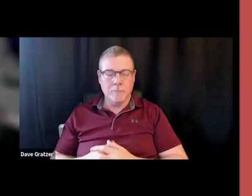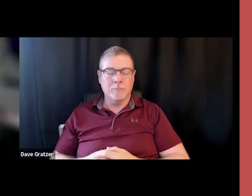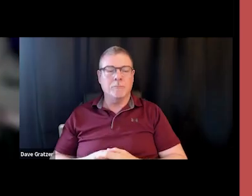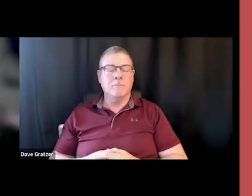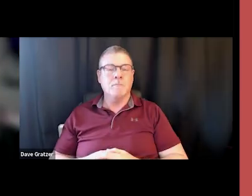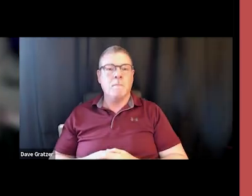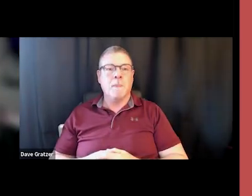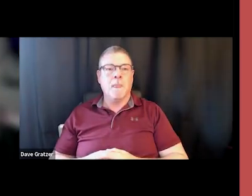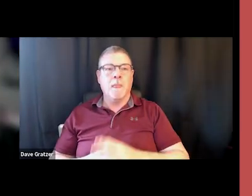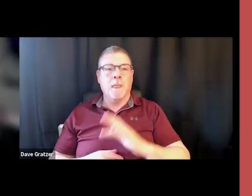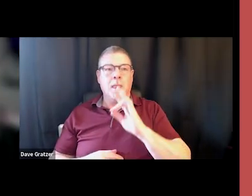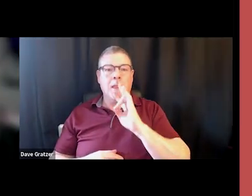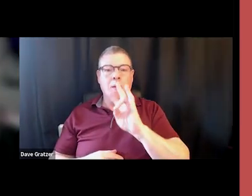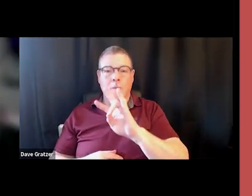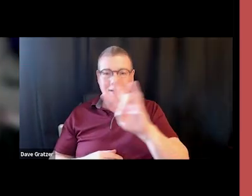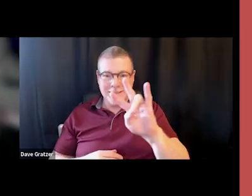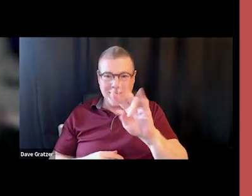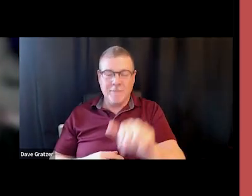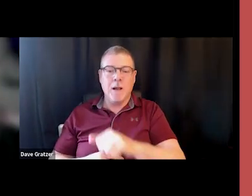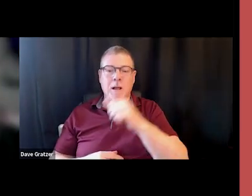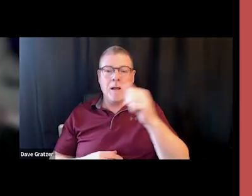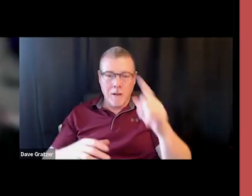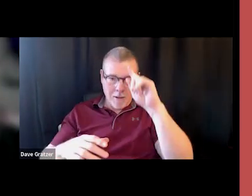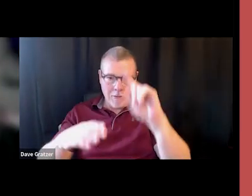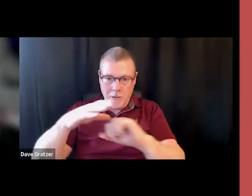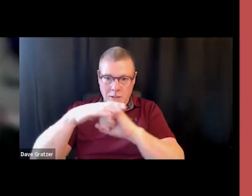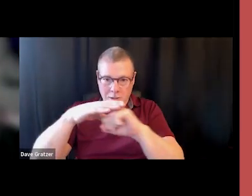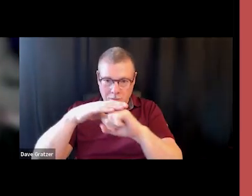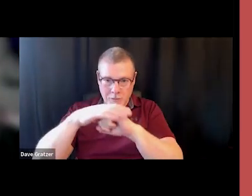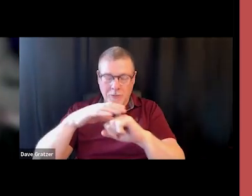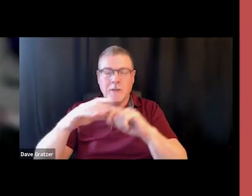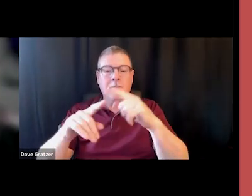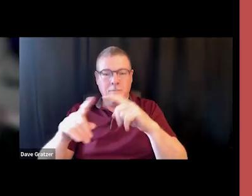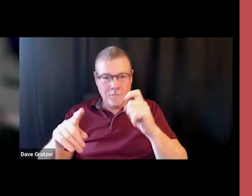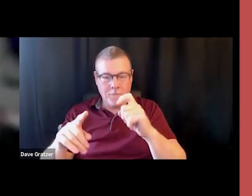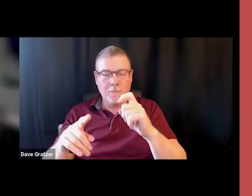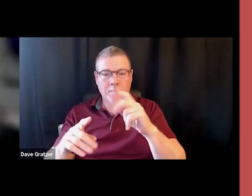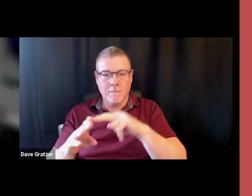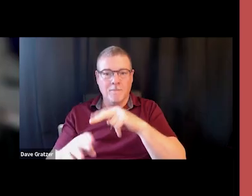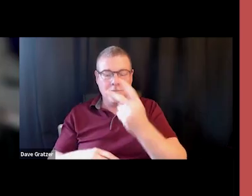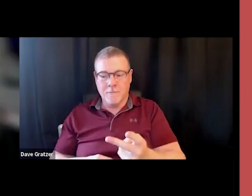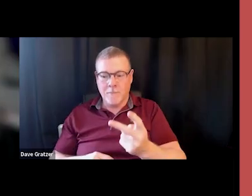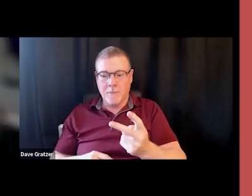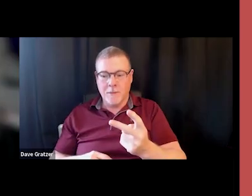Cuando tenía siete años, tuve otra conmoción cerebral por caerme del mostrador.